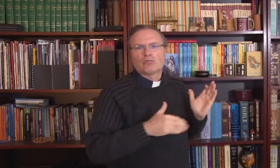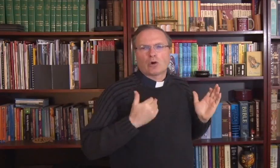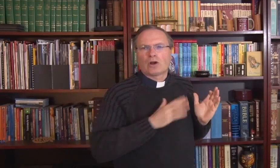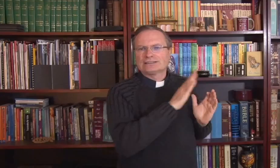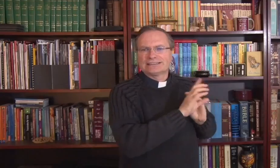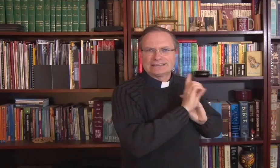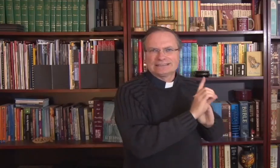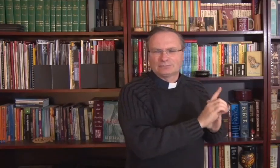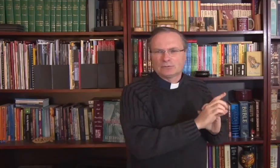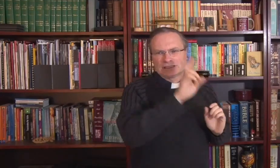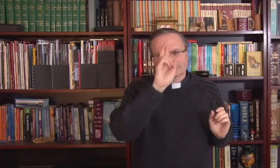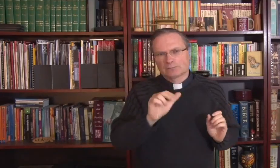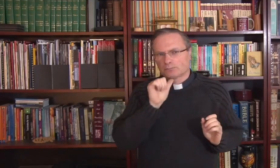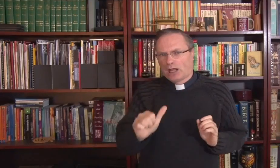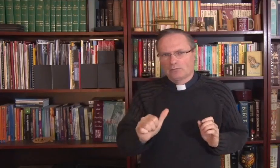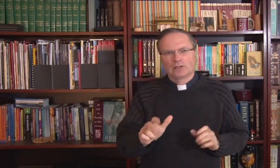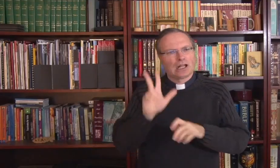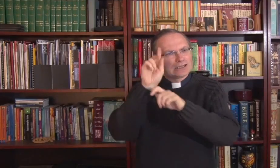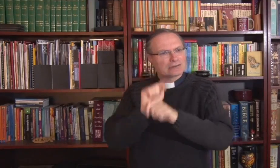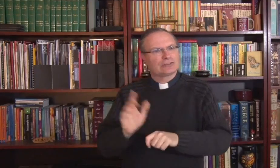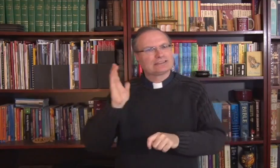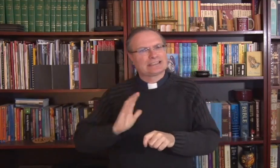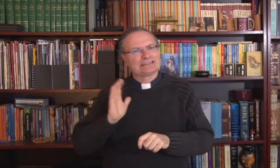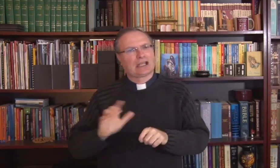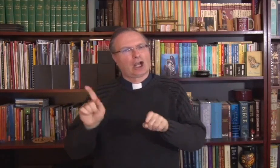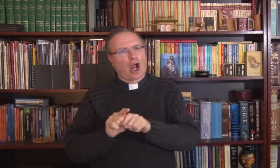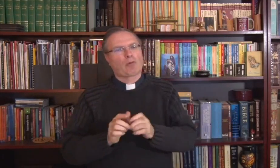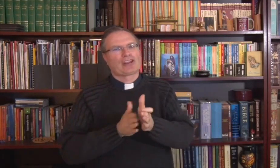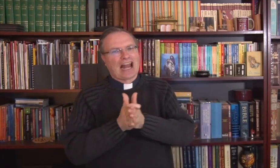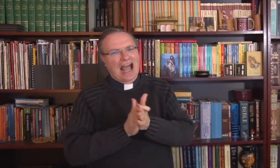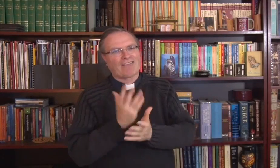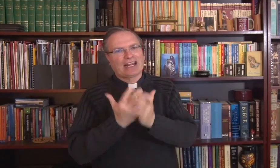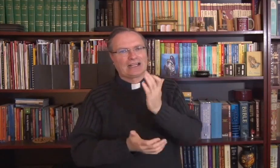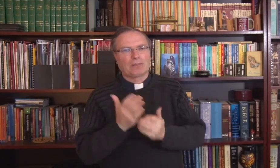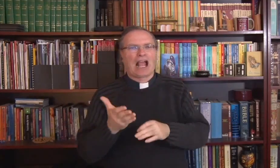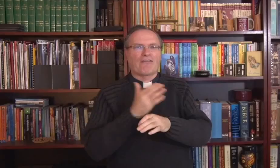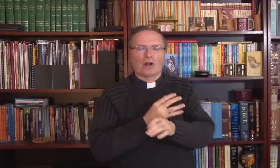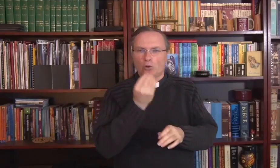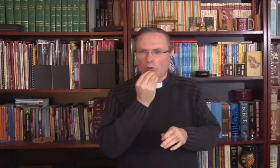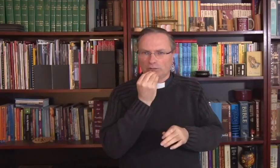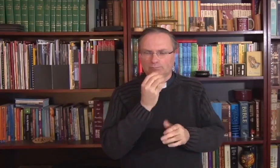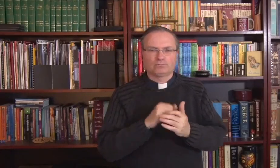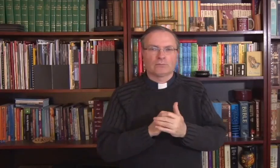pourquoi ses disciples ne respectent pas la tradition des anciens comme de se laver les mains avant le repas.